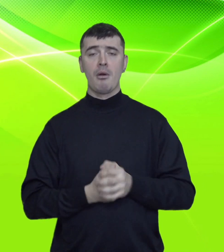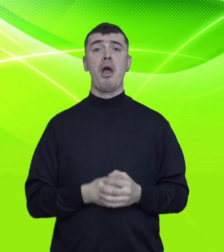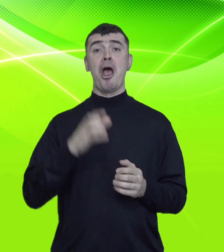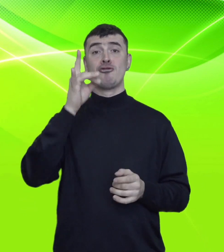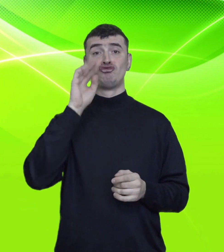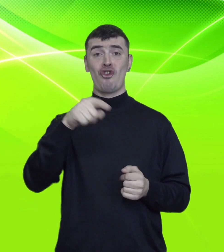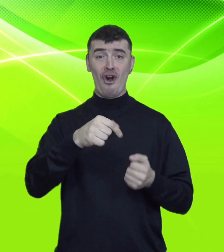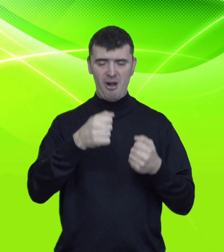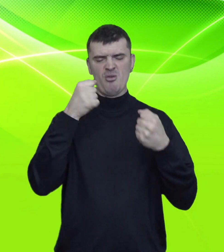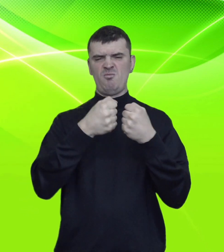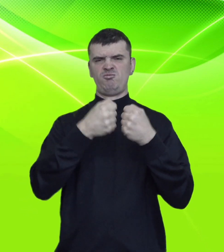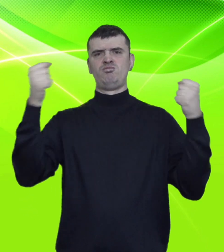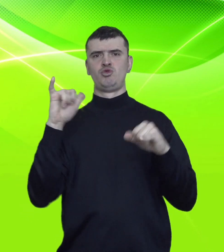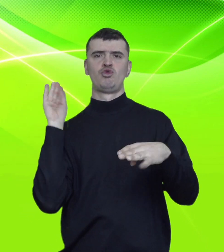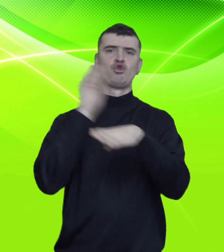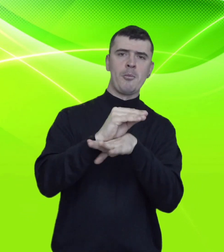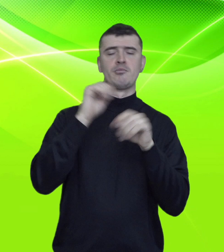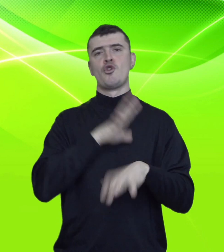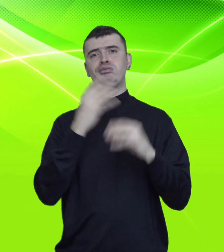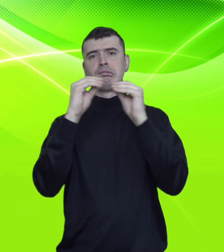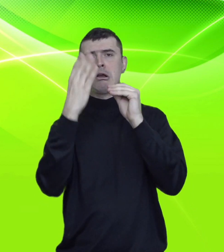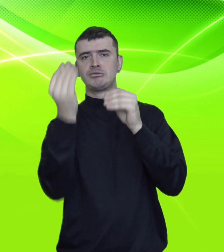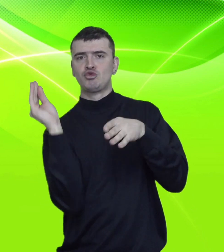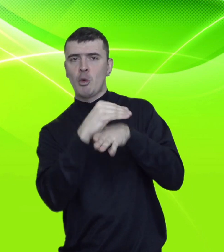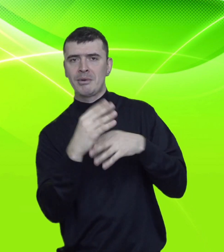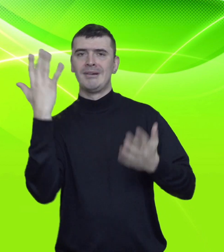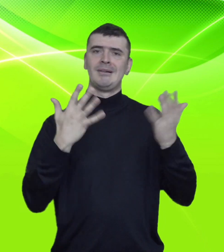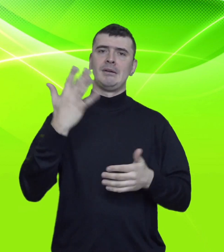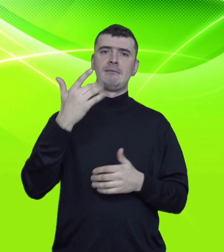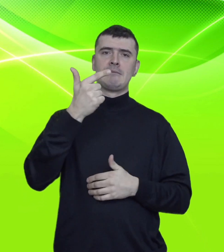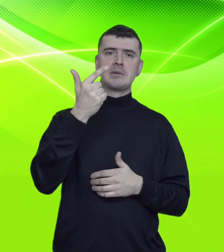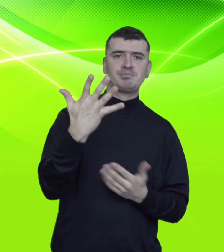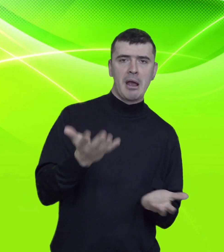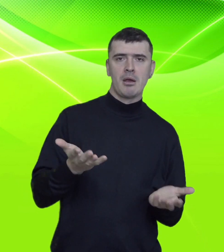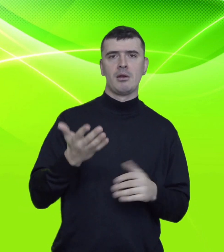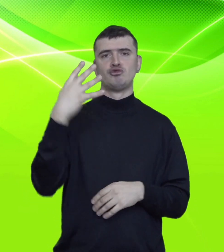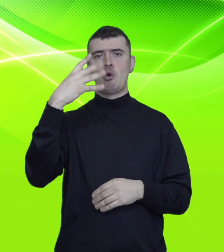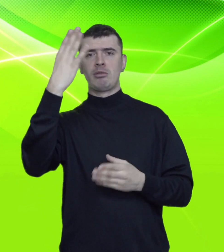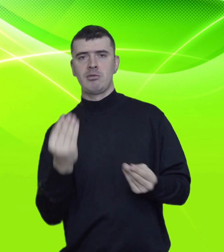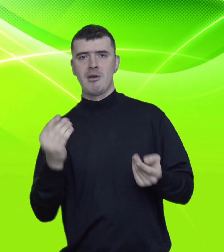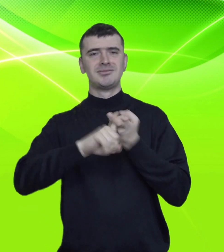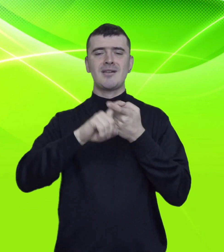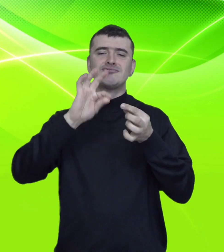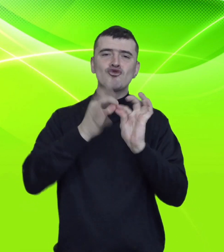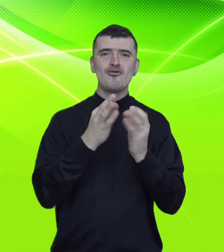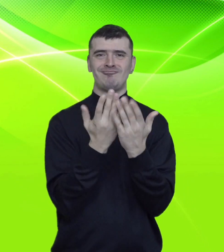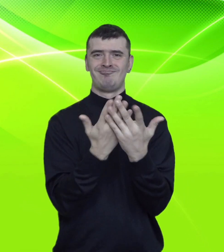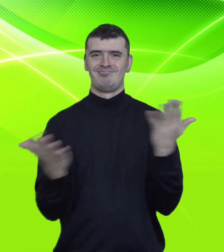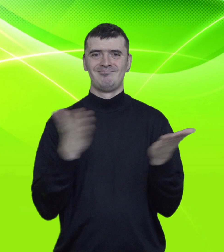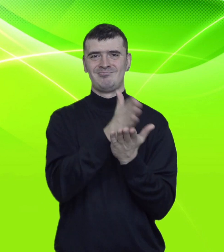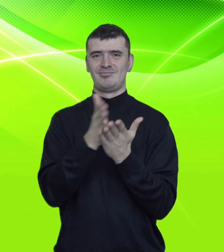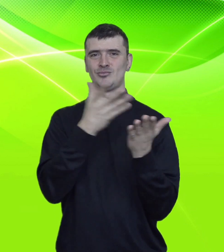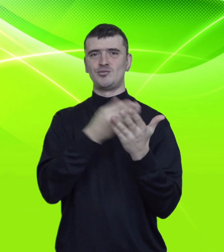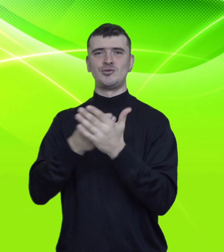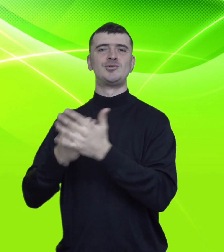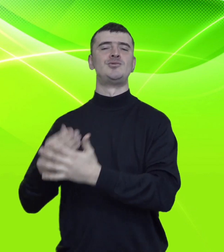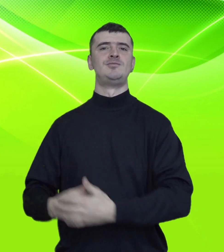сроки рассмотрения заявлений могут быть увеличены на 10 рабочих дней: до 25 и 40 дней соответственно.